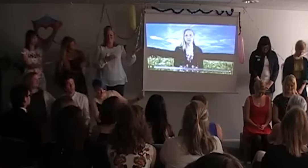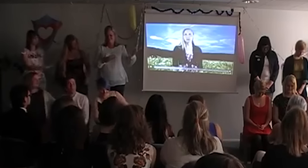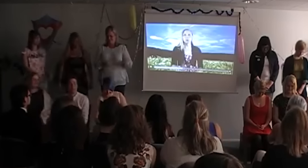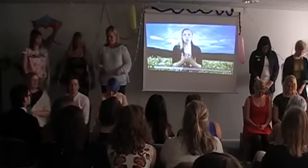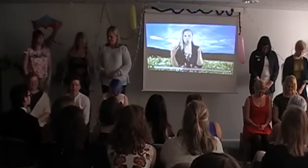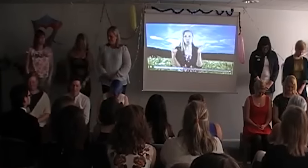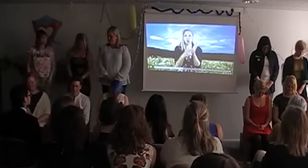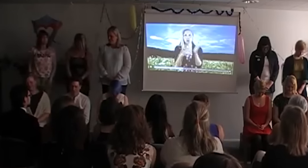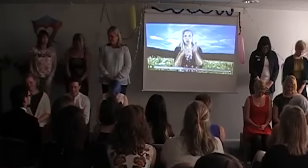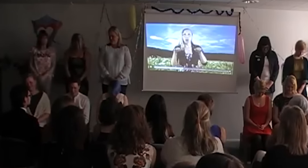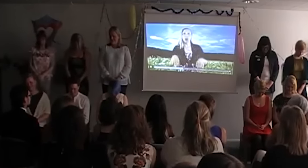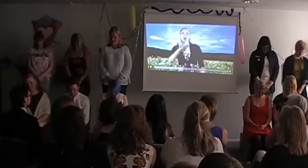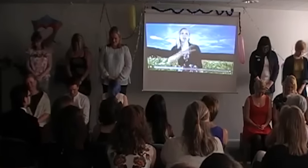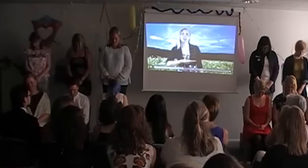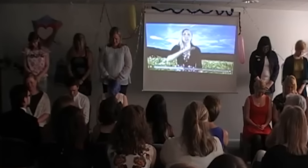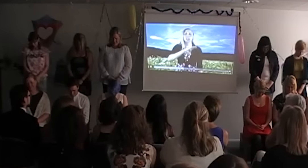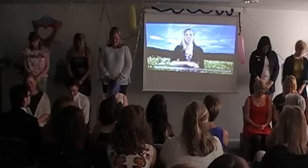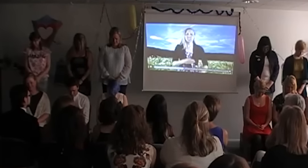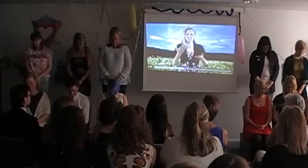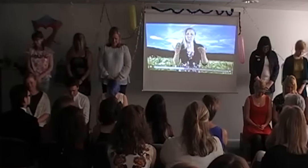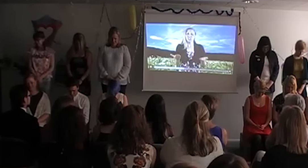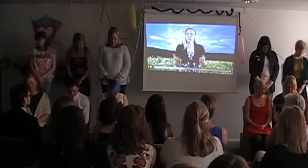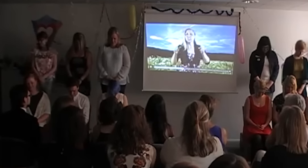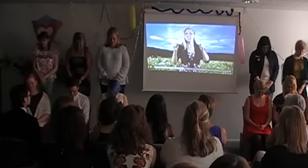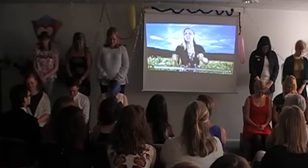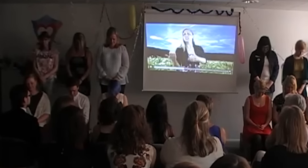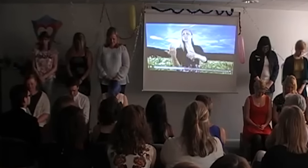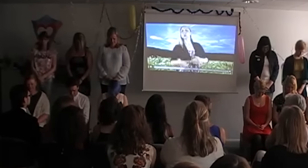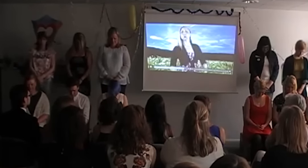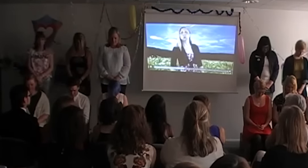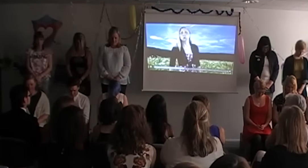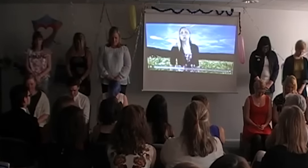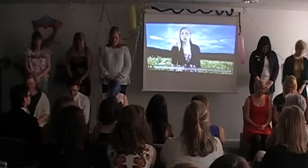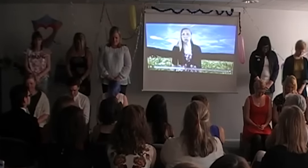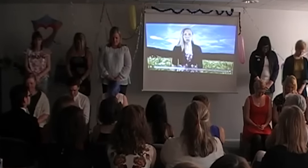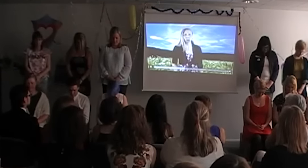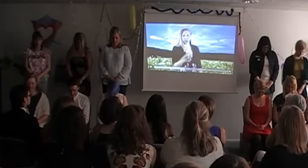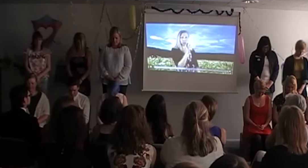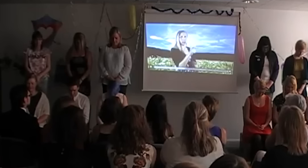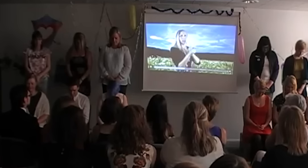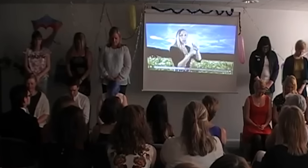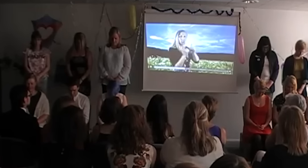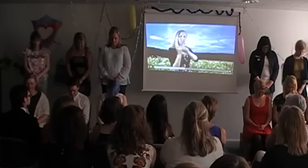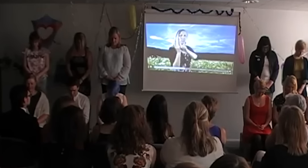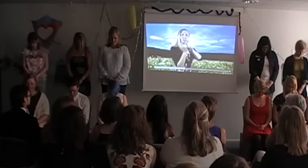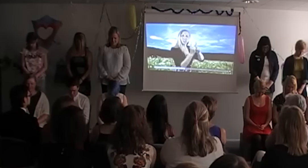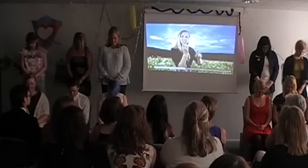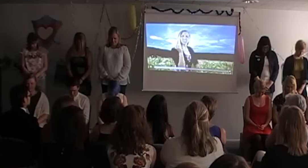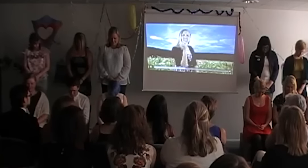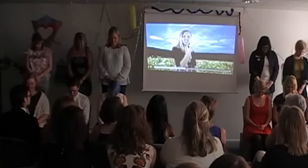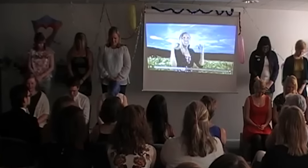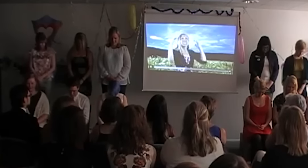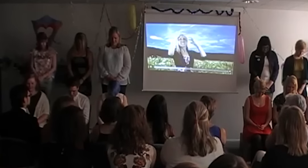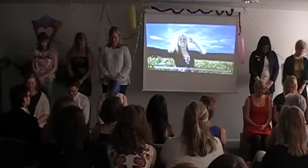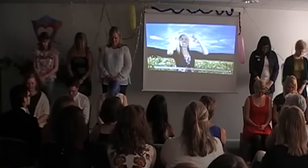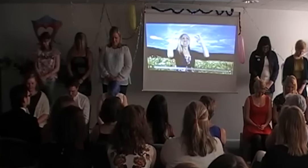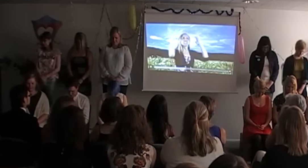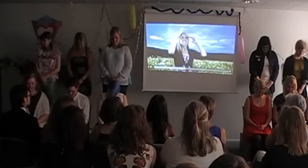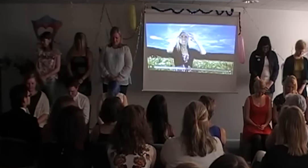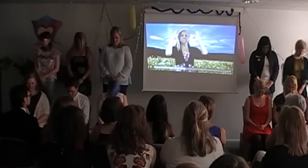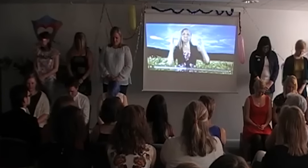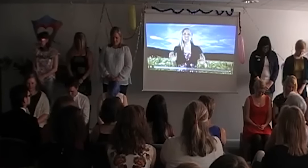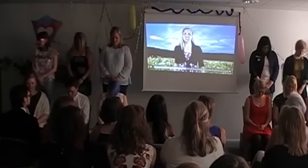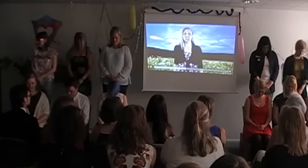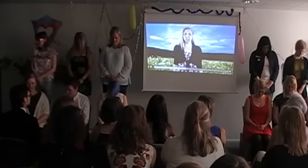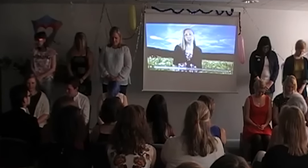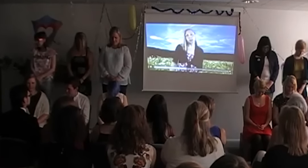De alla gånger man har väntat på att dagen ska ta slut. Men alla orden följer ändå med en hem.